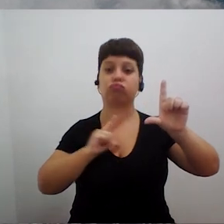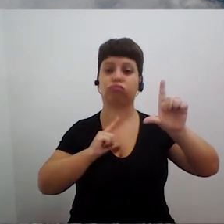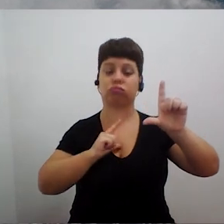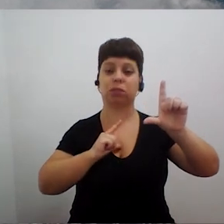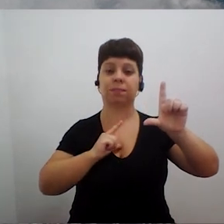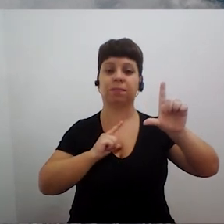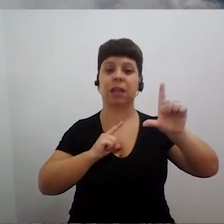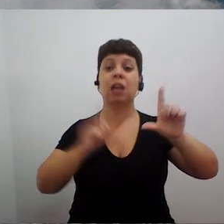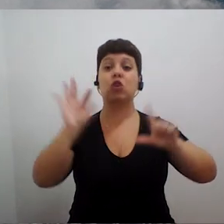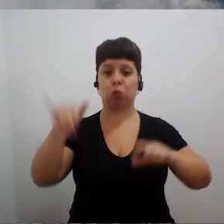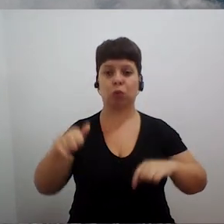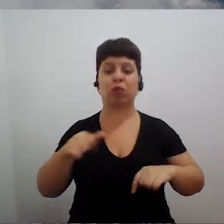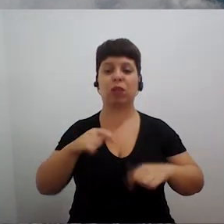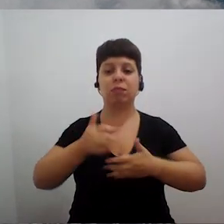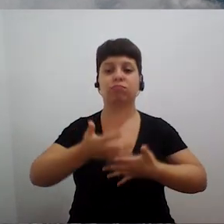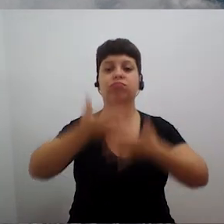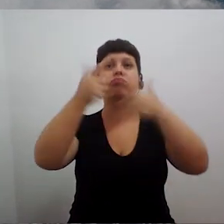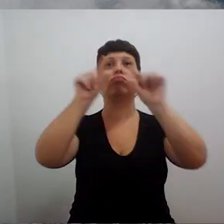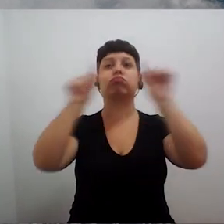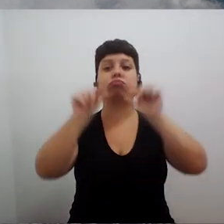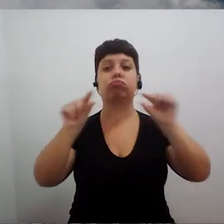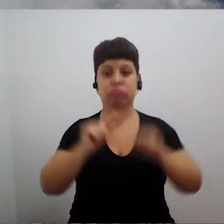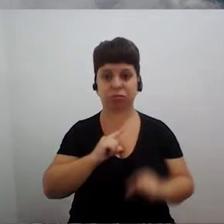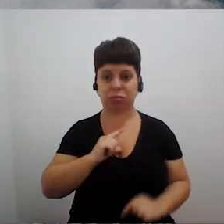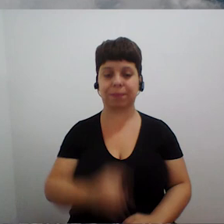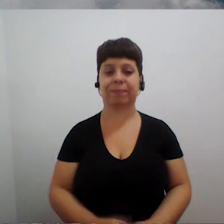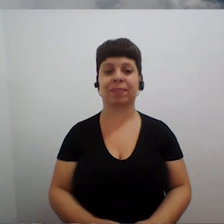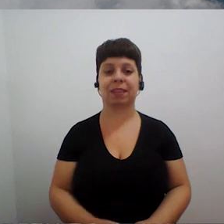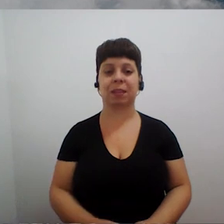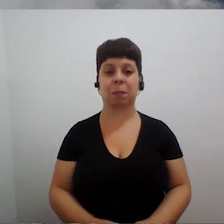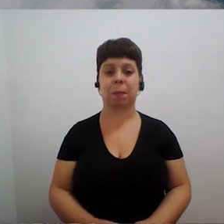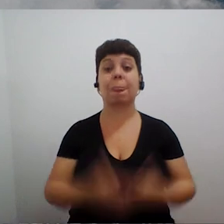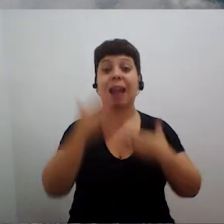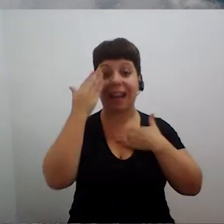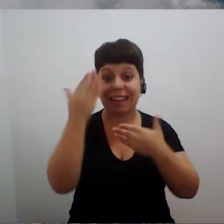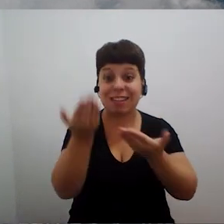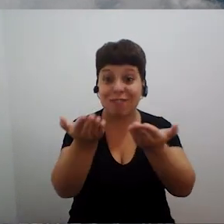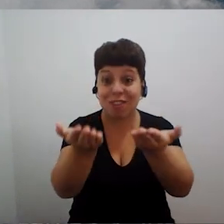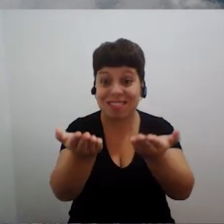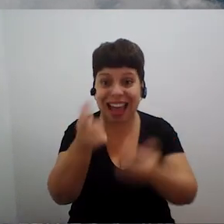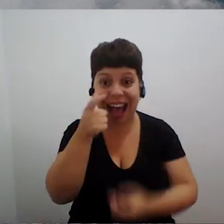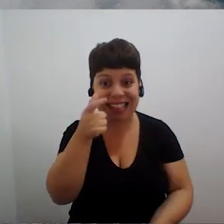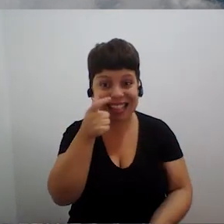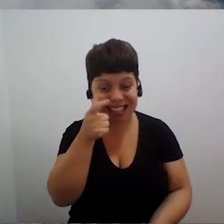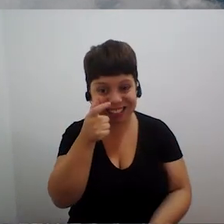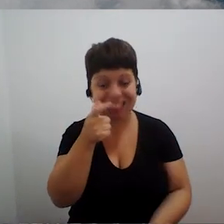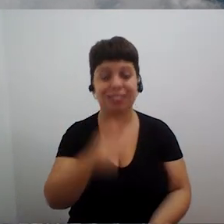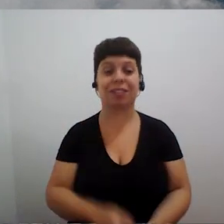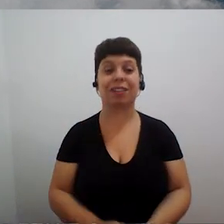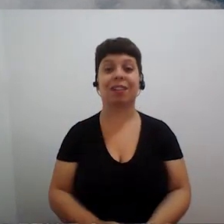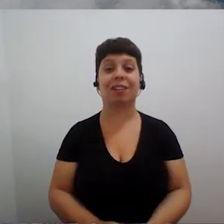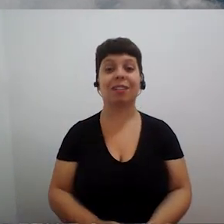e também vão aqui selecionados no final dessa edição. Bom, queria agradecer a você aqui conosco